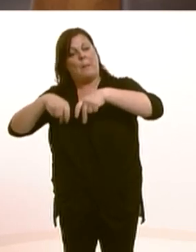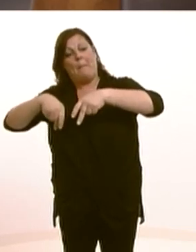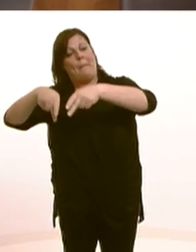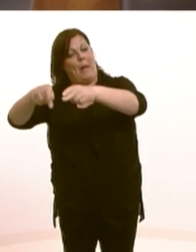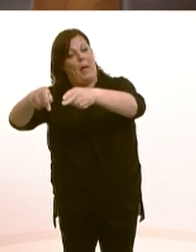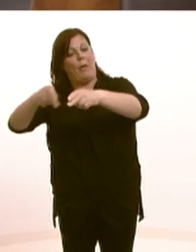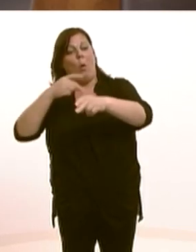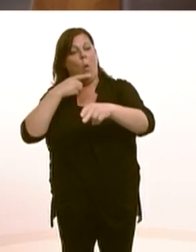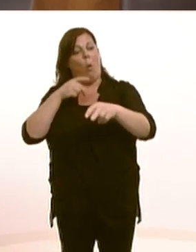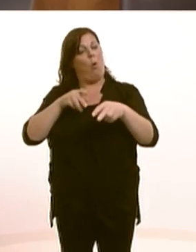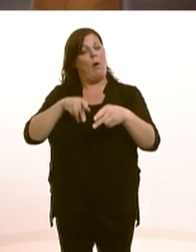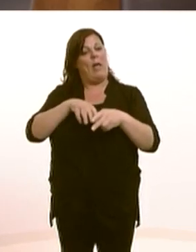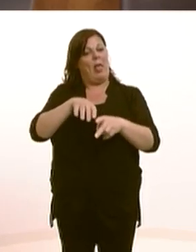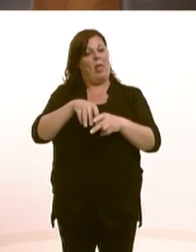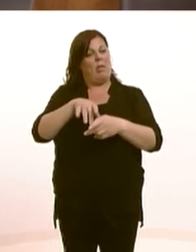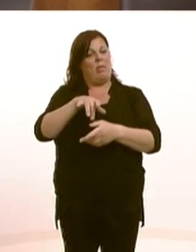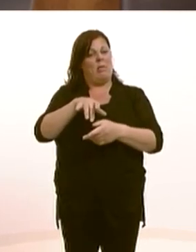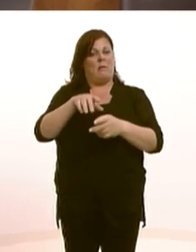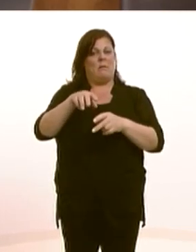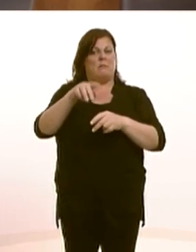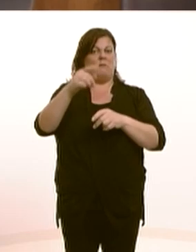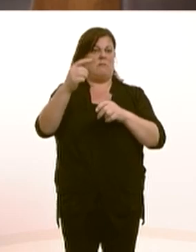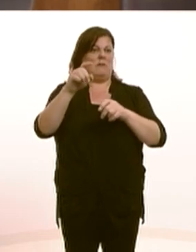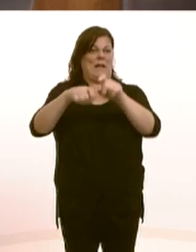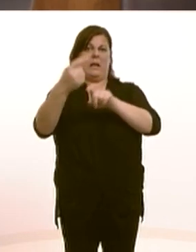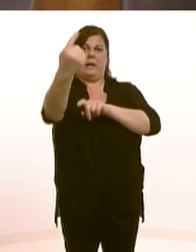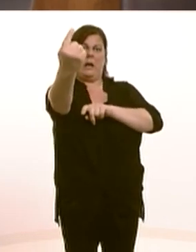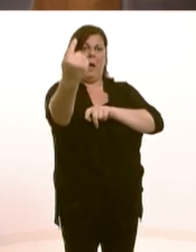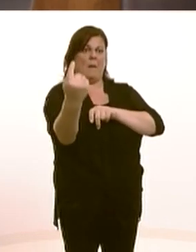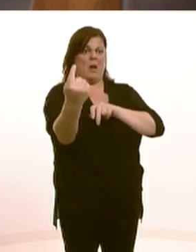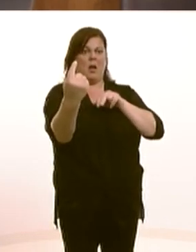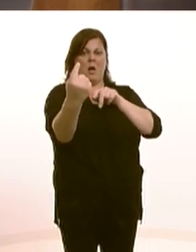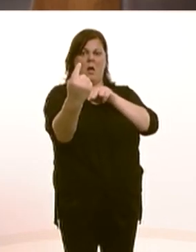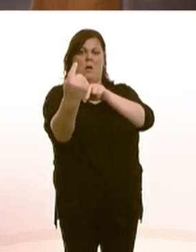rhaid ei wneud yn y pen draw yw sicrhau, lle mae yna lwybr i feiciau a llwybr i gerddwyr,